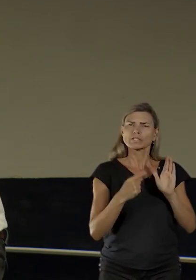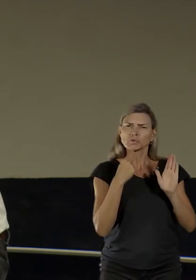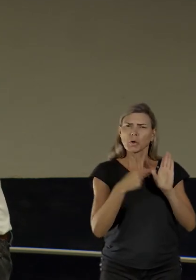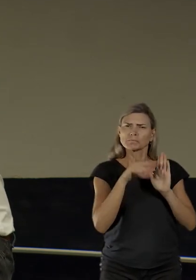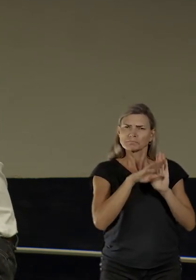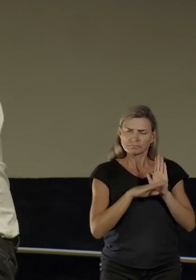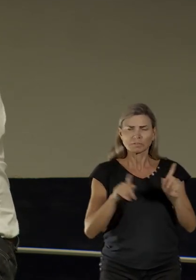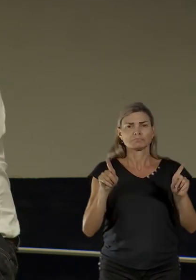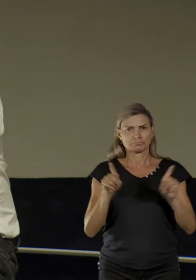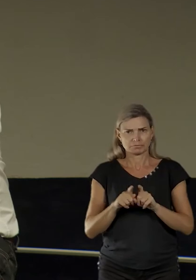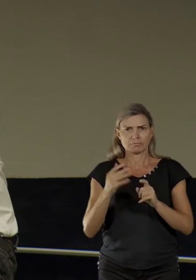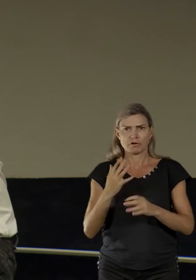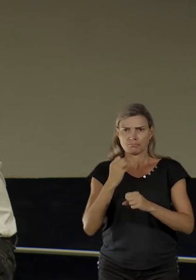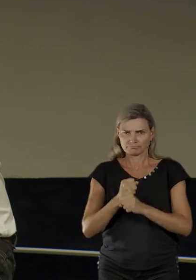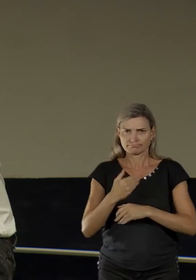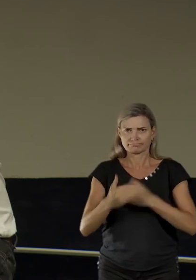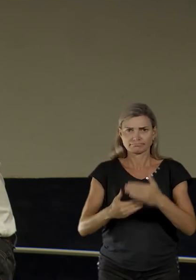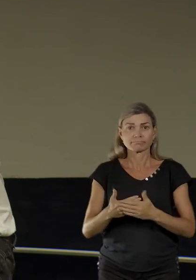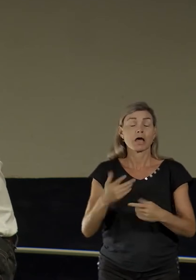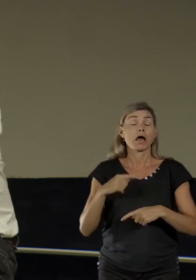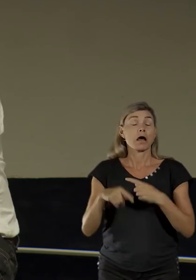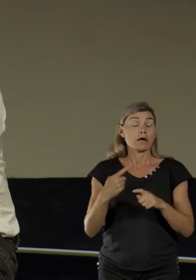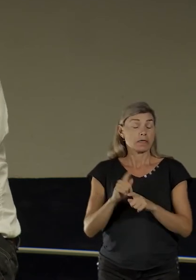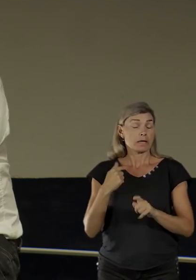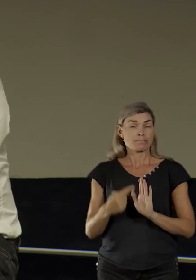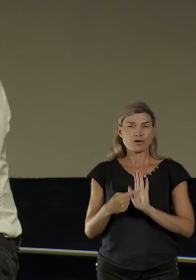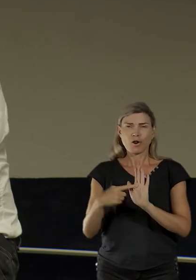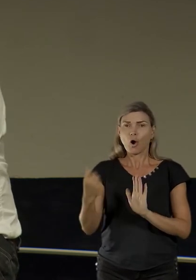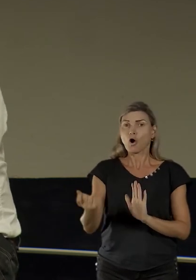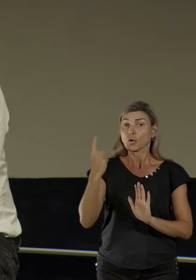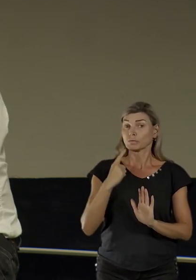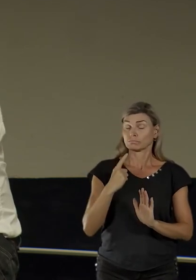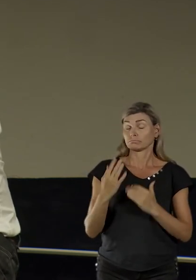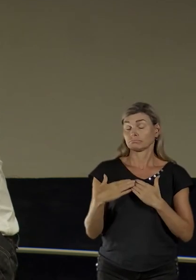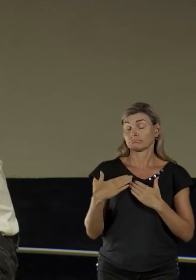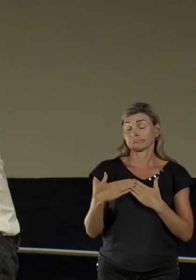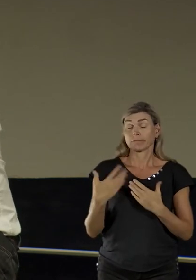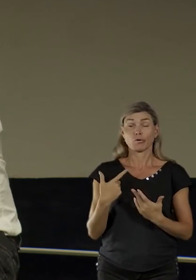Florenc 21. A dostali jsme děkovný a pochvalný dopis. "Děkujeme, je to v pořádku,